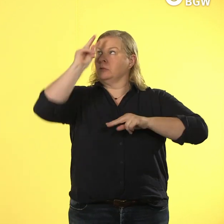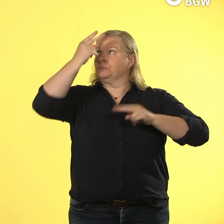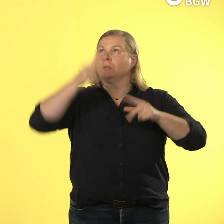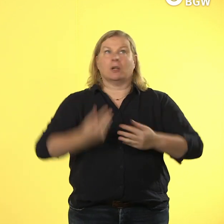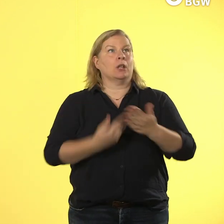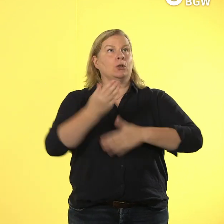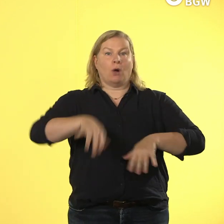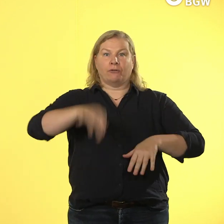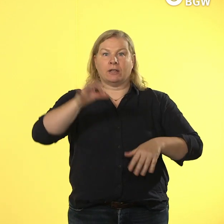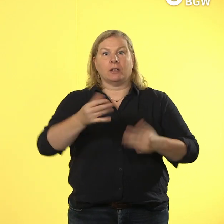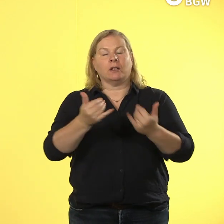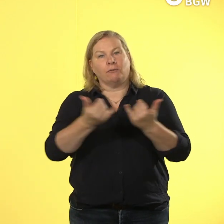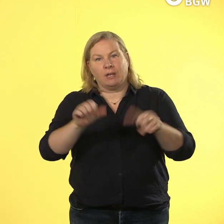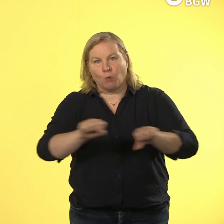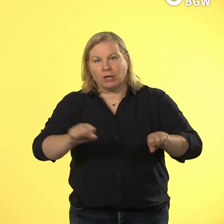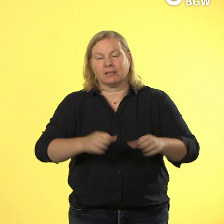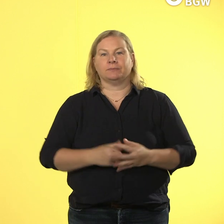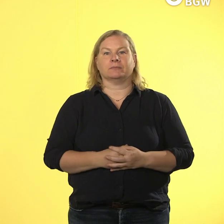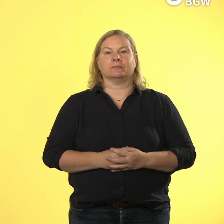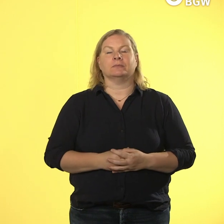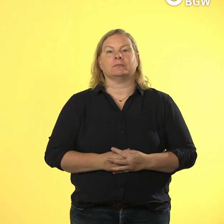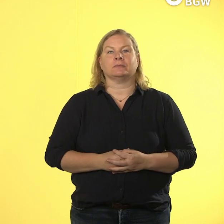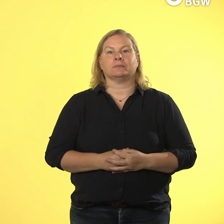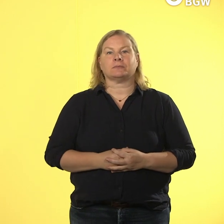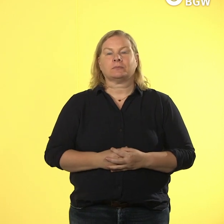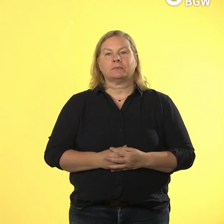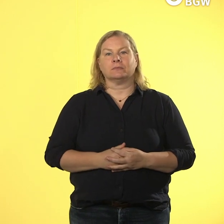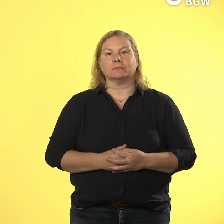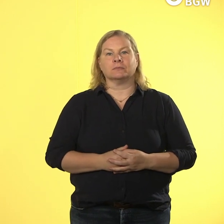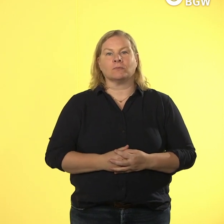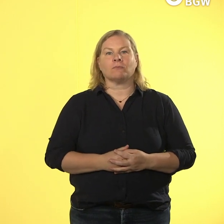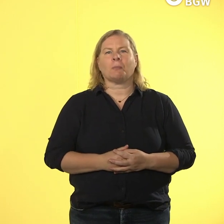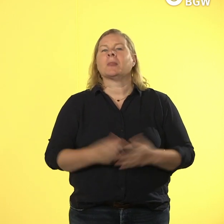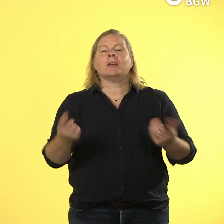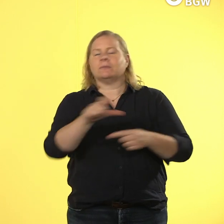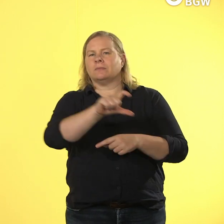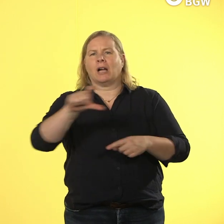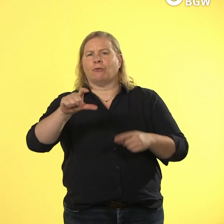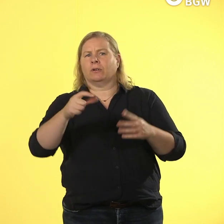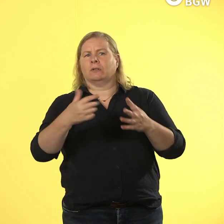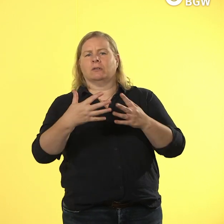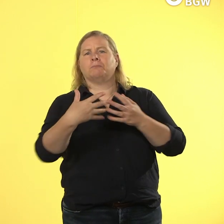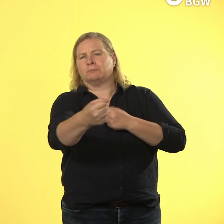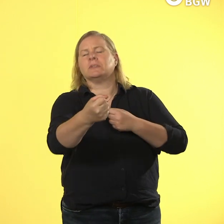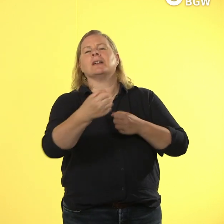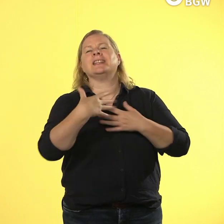ich maße mir nicht an, Sie zu diagnostizieren, liebe Kolleginnen und Kollegen, aber dass wir zunächst unbewusste Hindernisse entlarven.